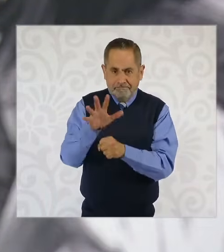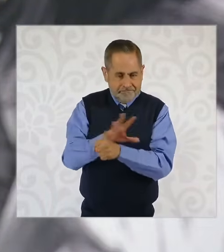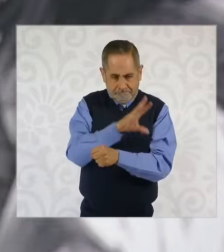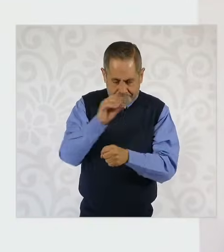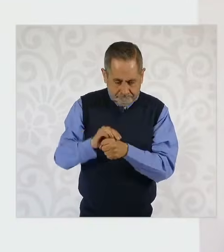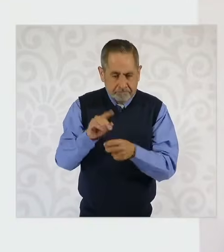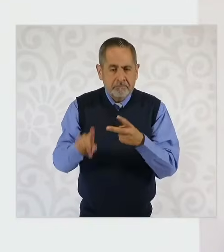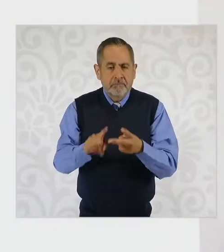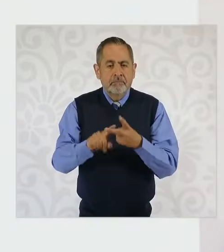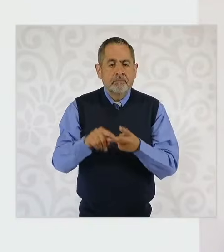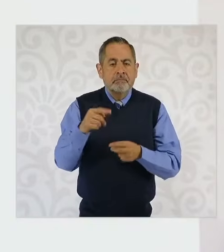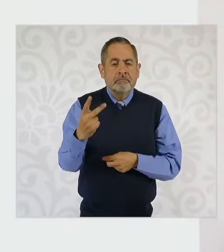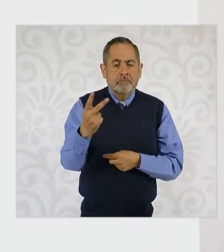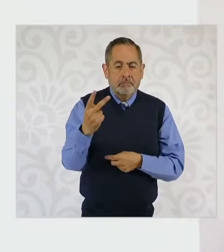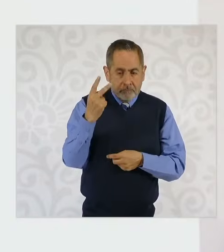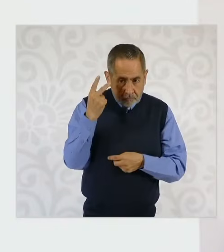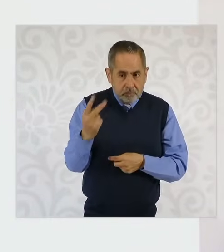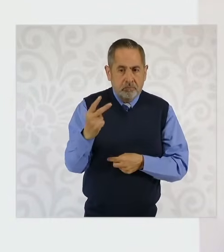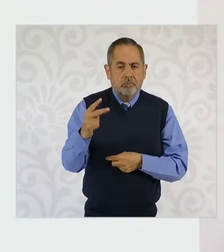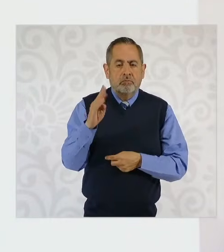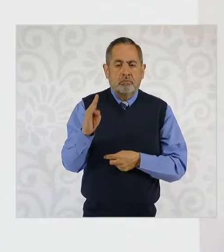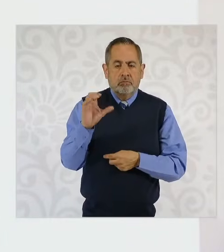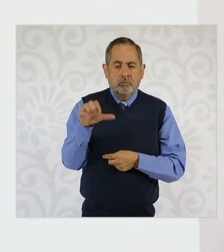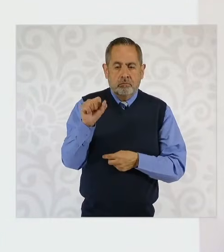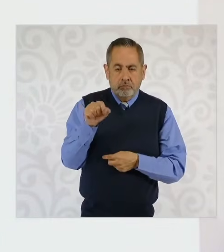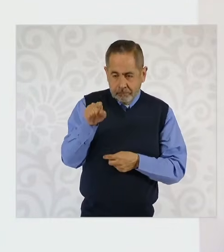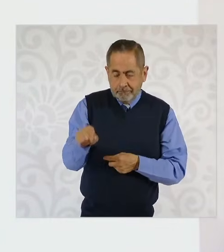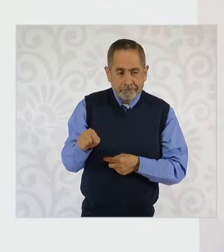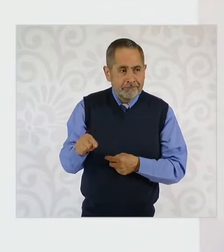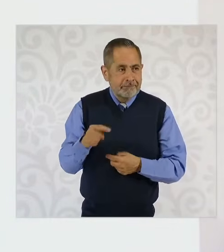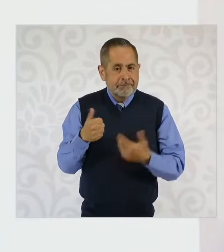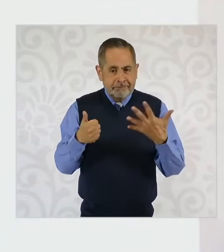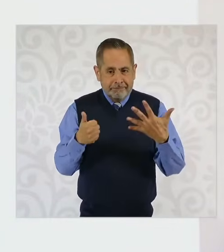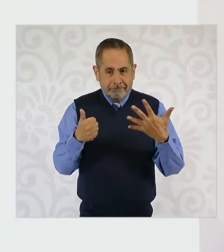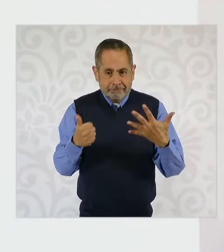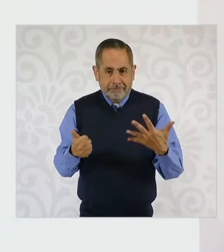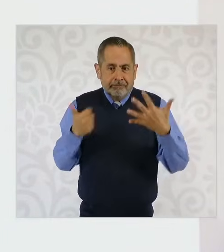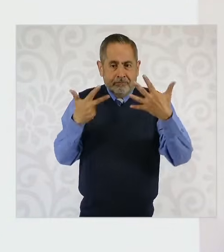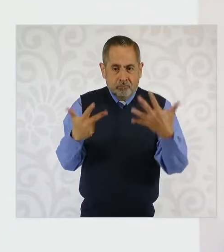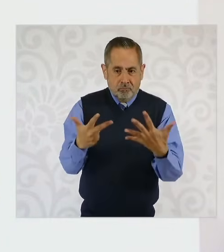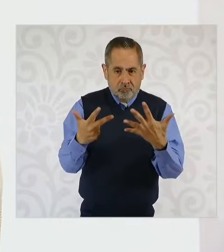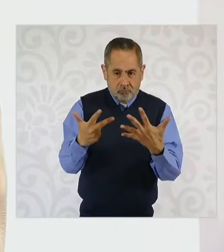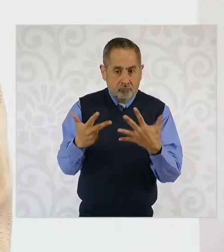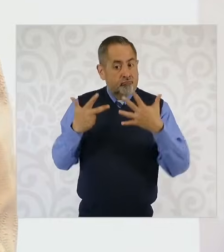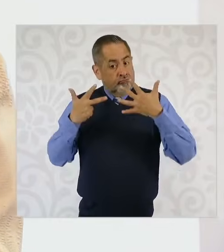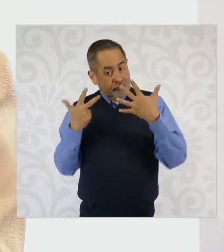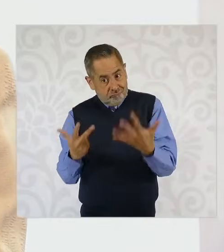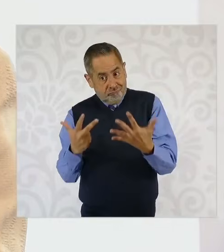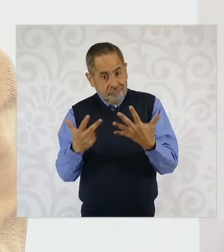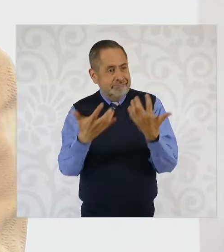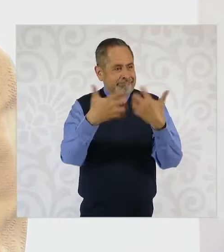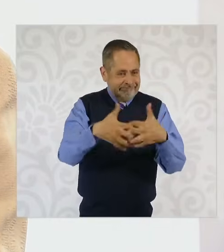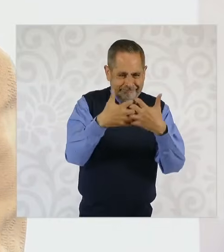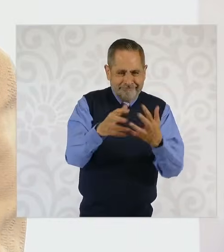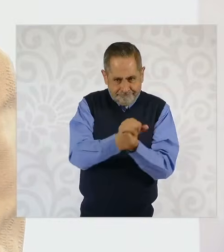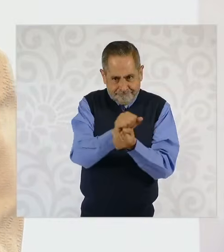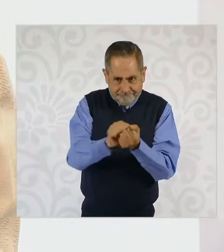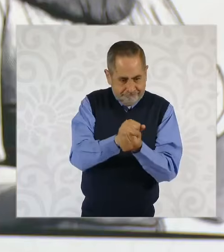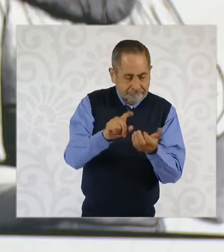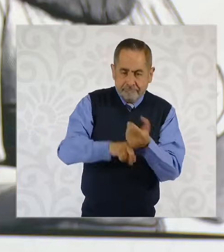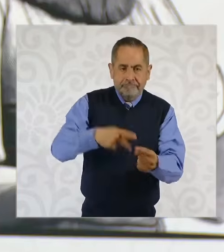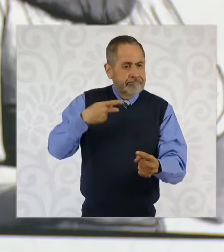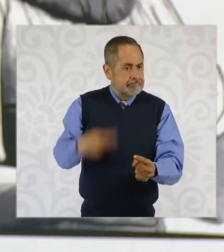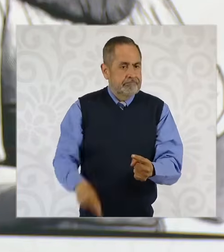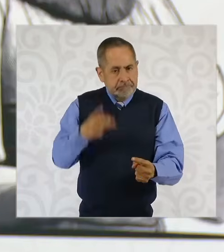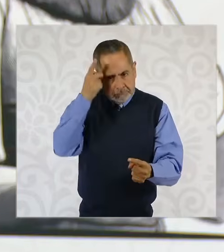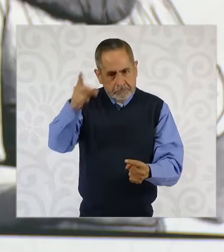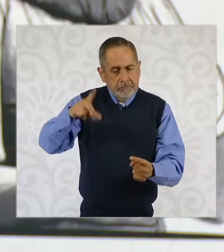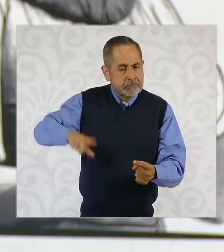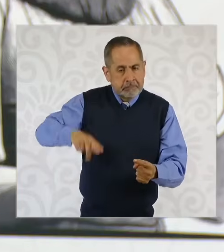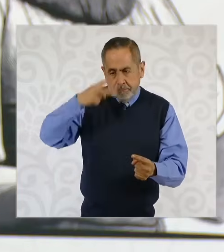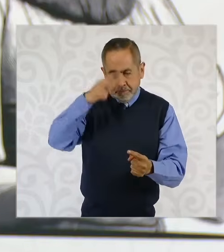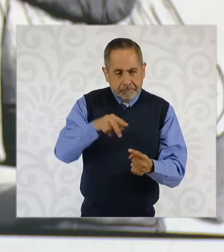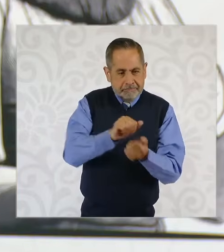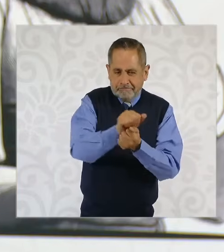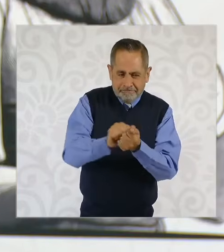es dos bocas entonces estas ocho refinerías ahora que son completamente del estado mexicano de Pemex